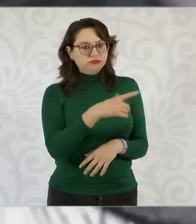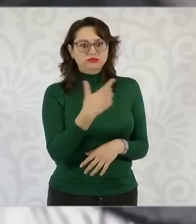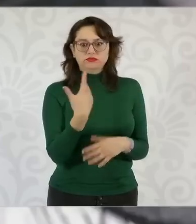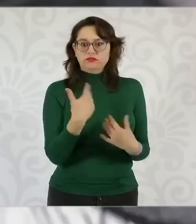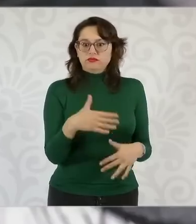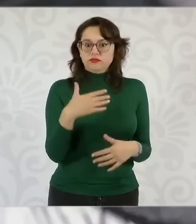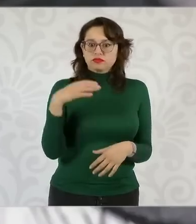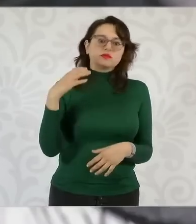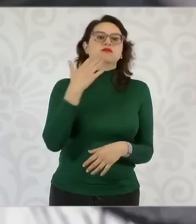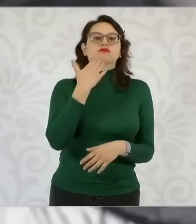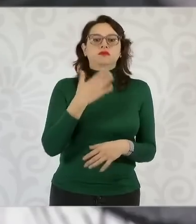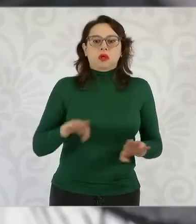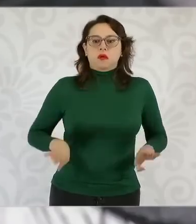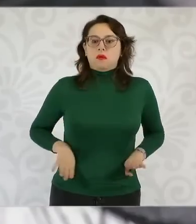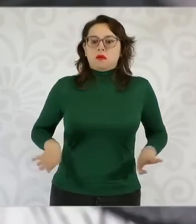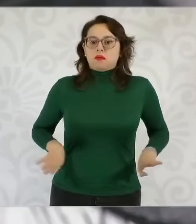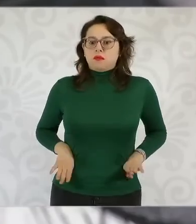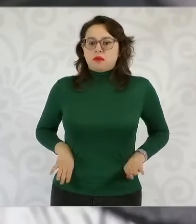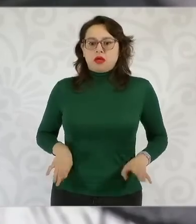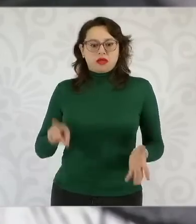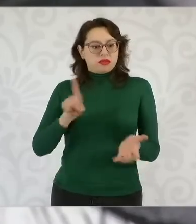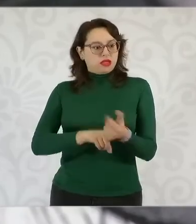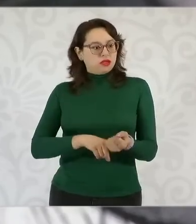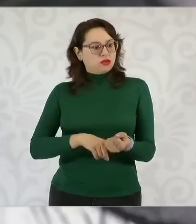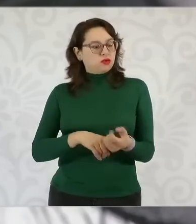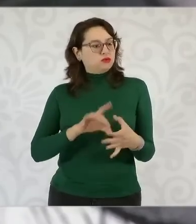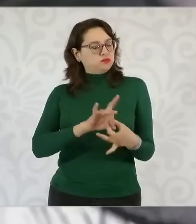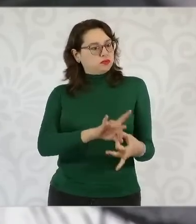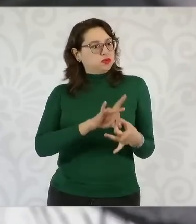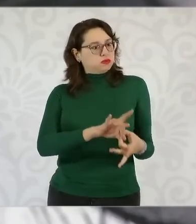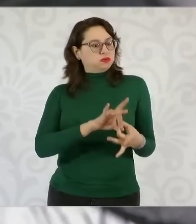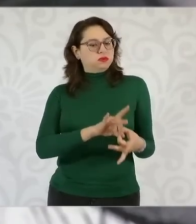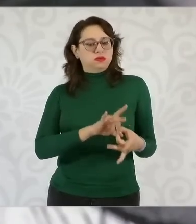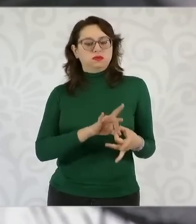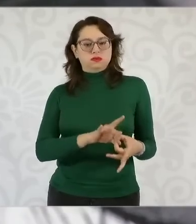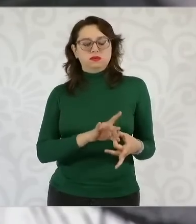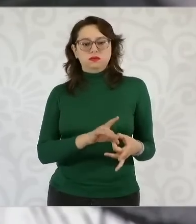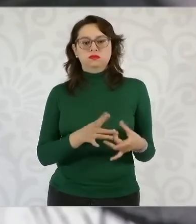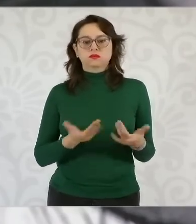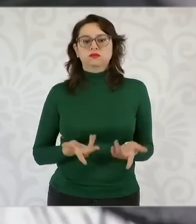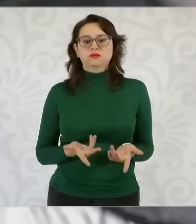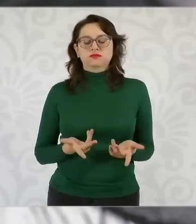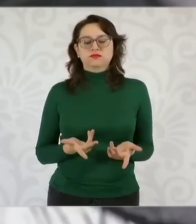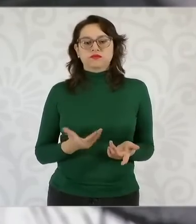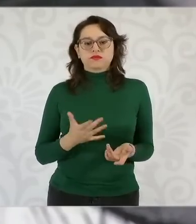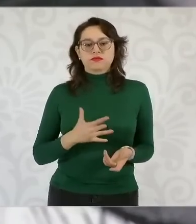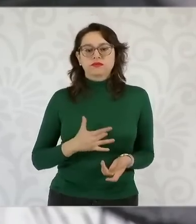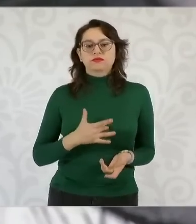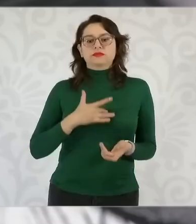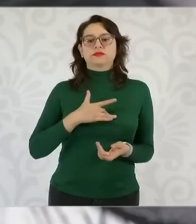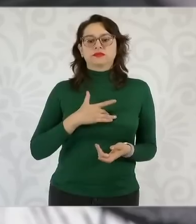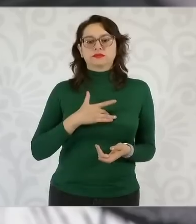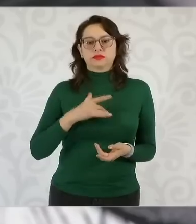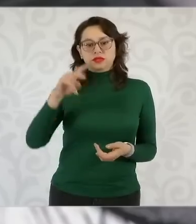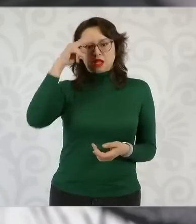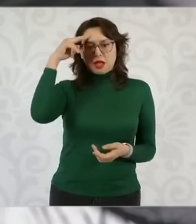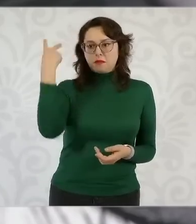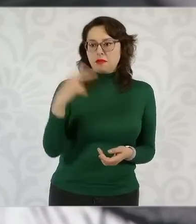cultura en en en la empresa y yo yo en lo personal creo que el talento mexicano es es